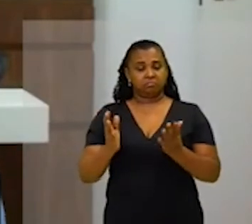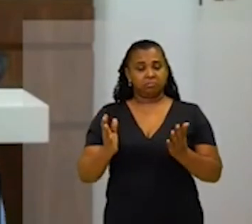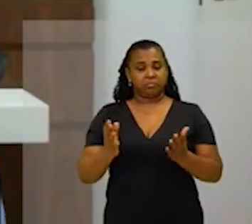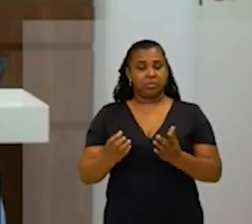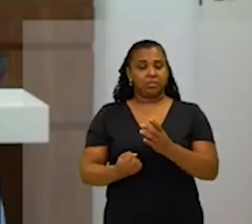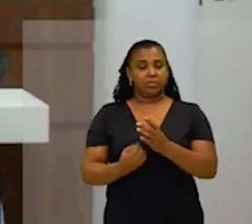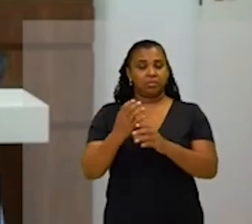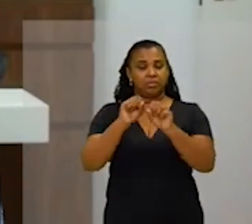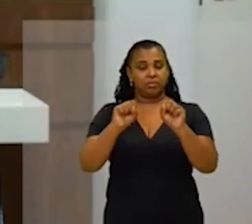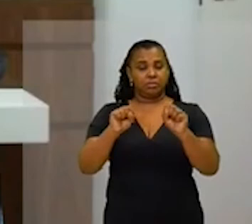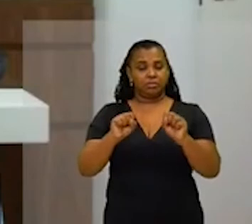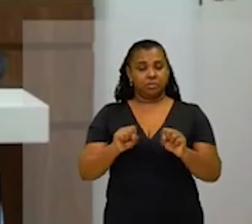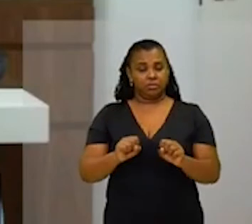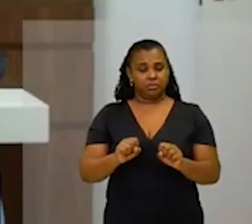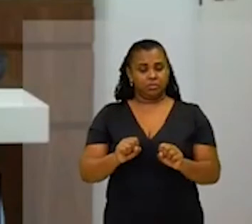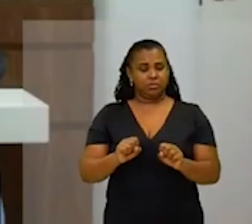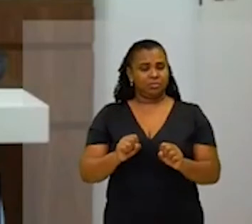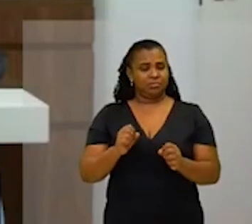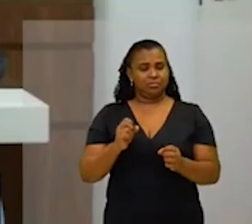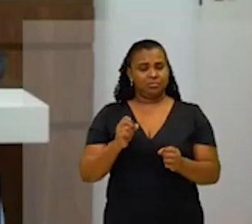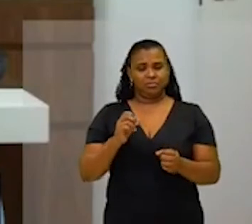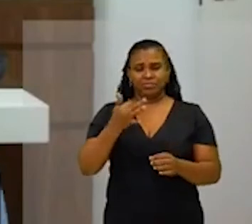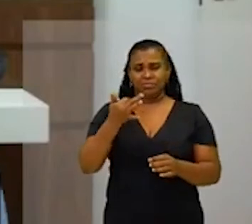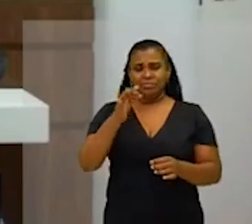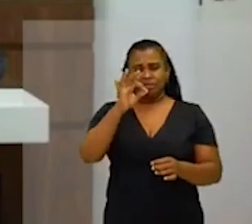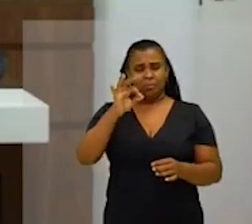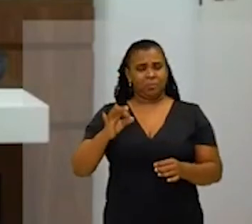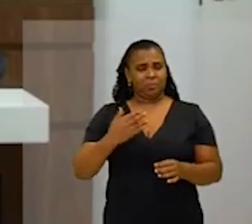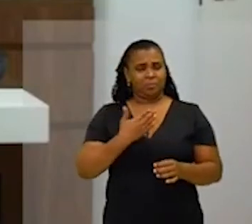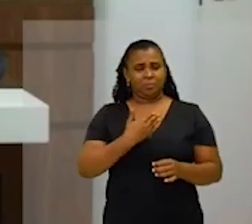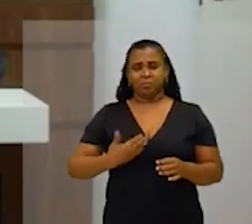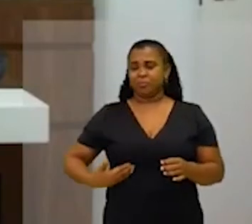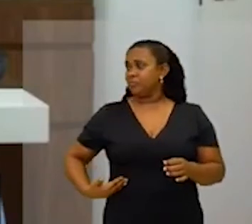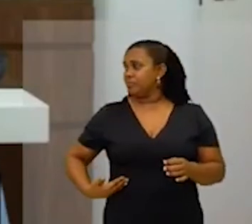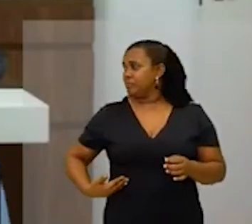transporte público bastante concentrado em público que o congresso reage imediatamente